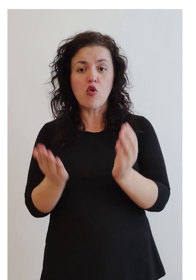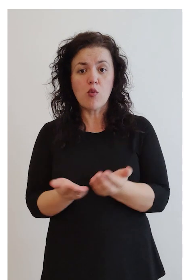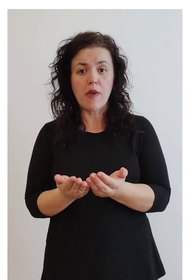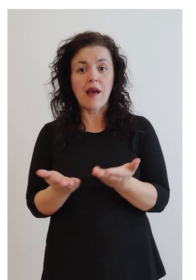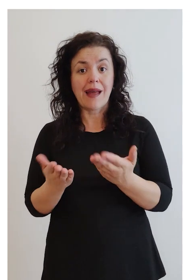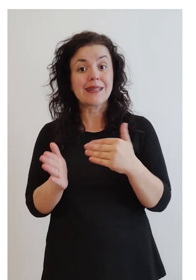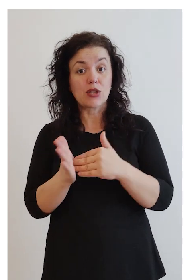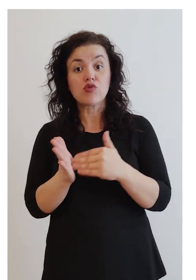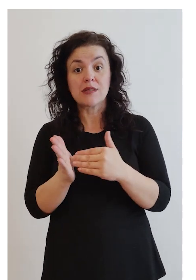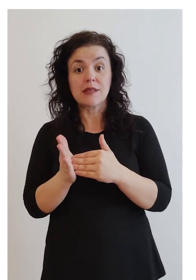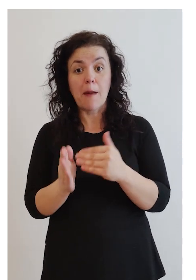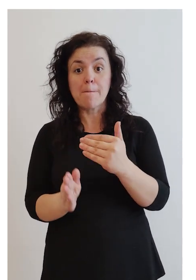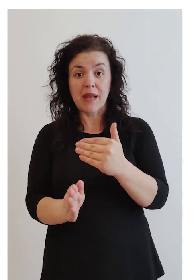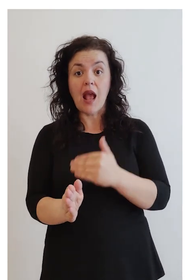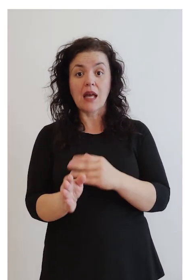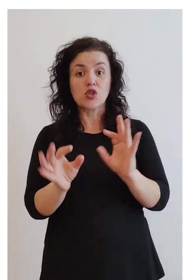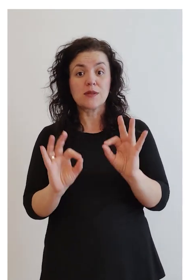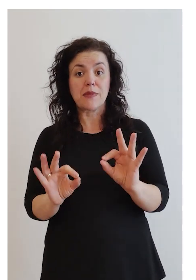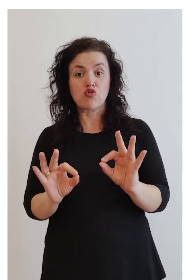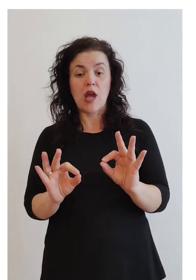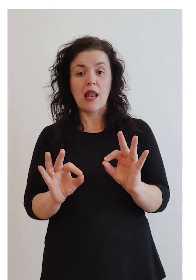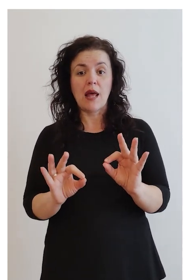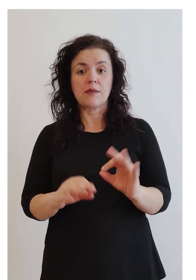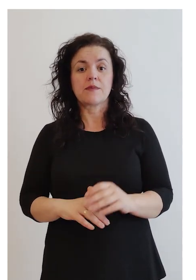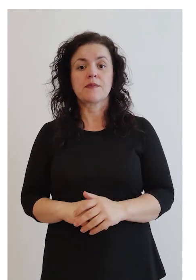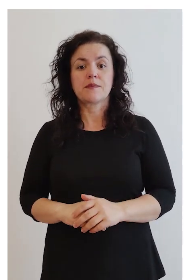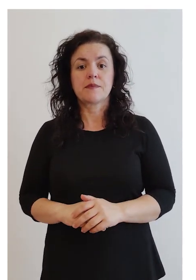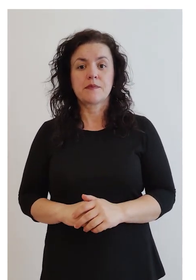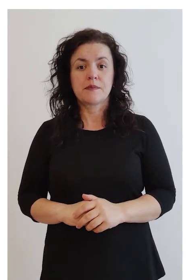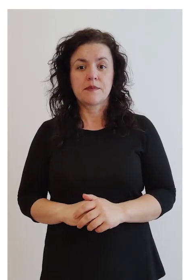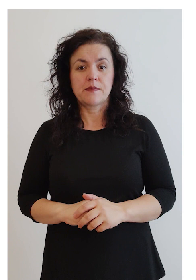Alte părți ale lumii au propriile lor griji legate de boli.